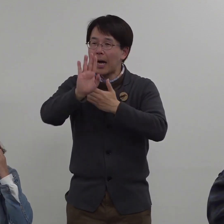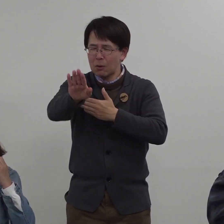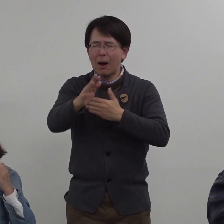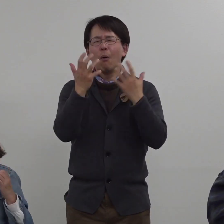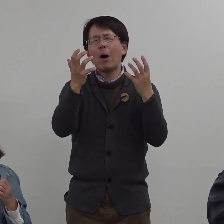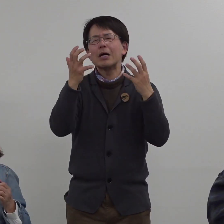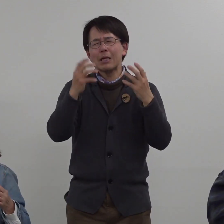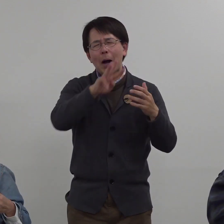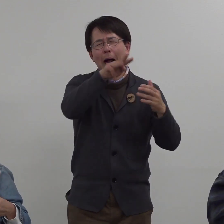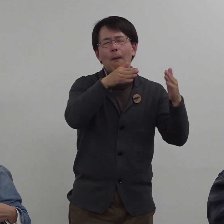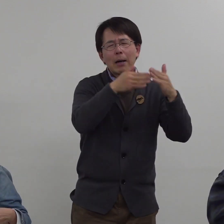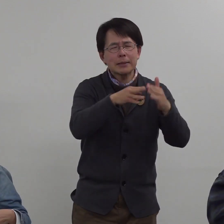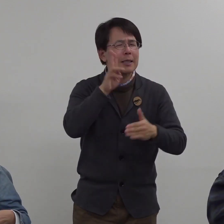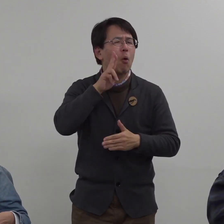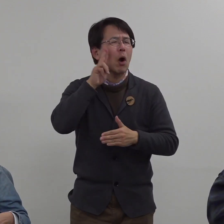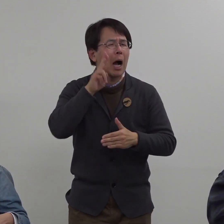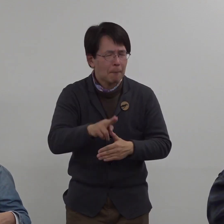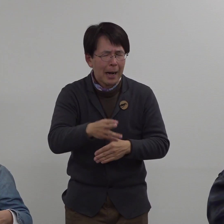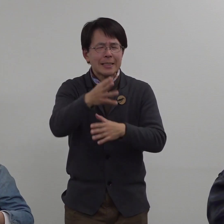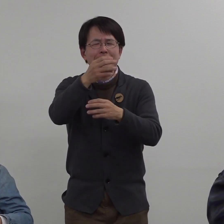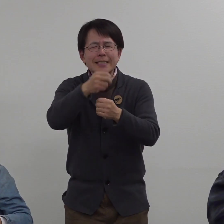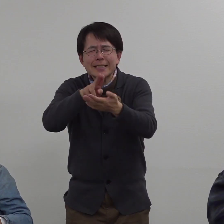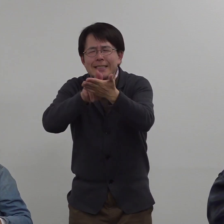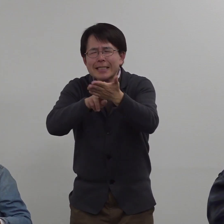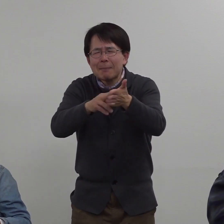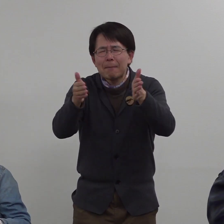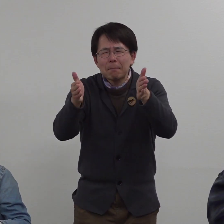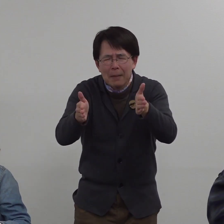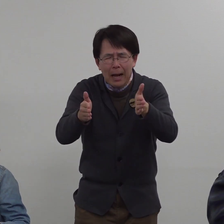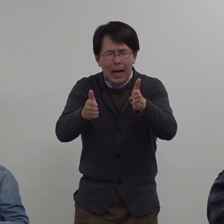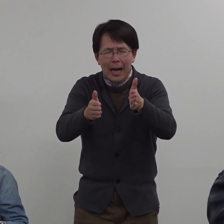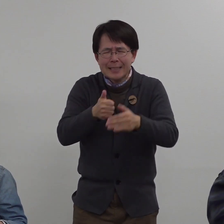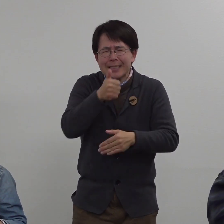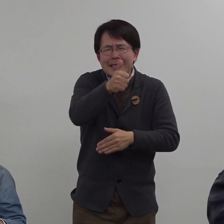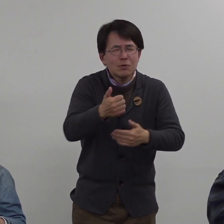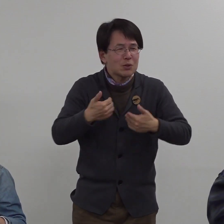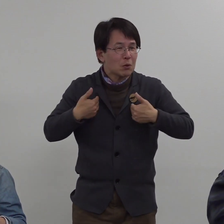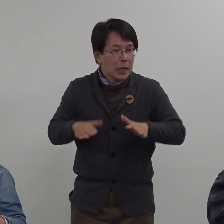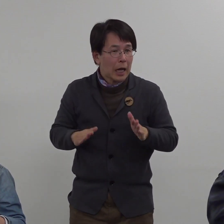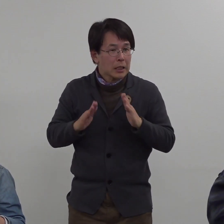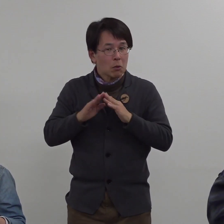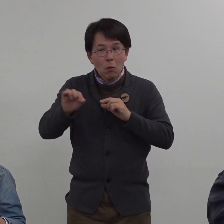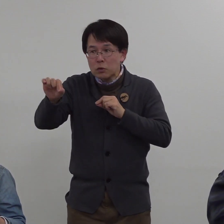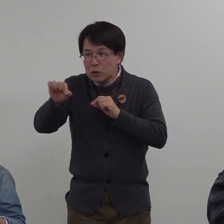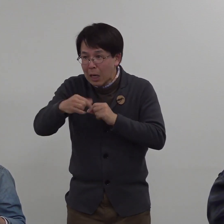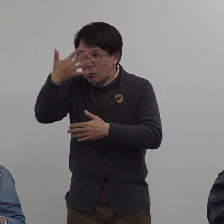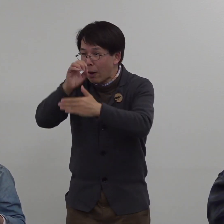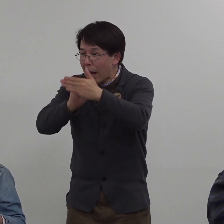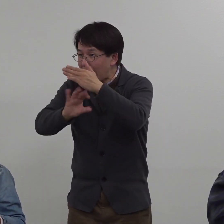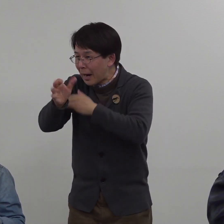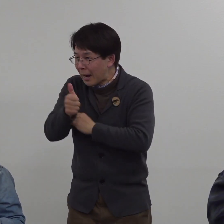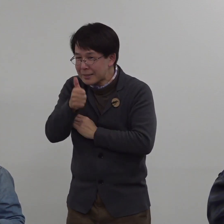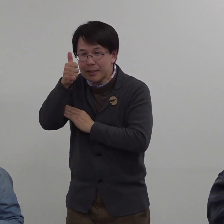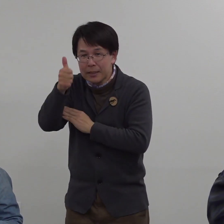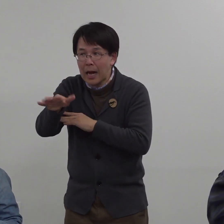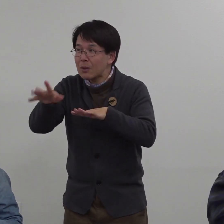期間限定の日 に行かなくても家の近所の映画館で今日時間ができたから